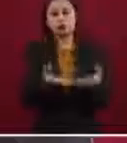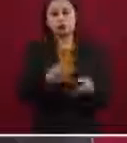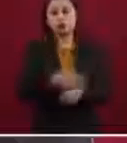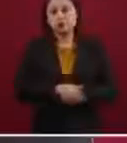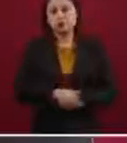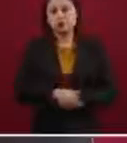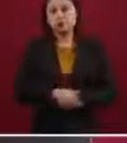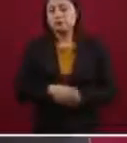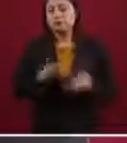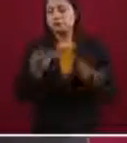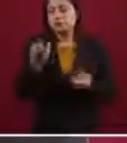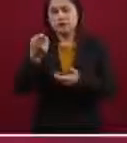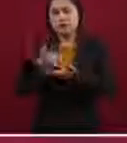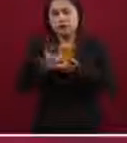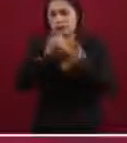con recursos adicionales.